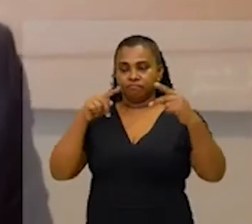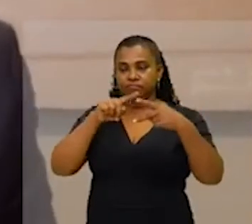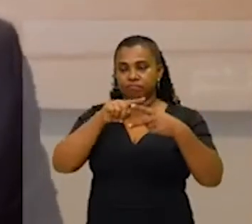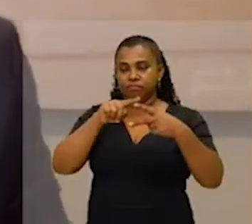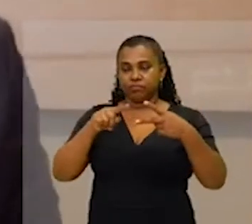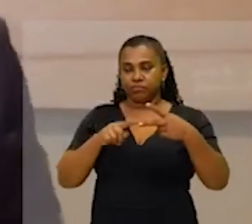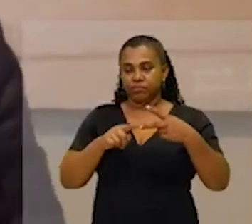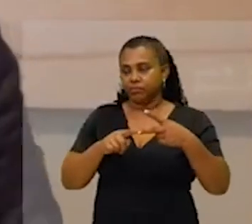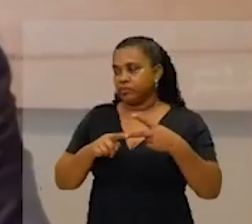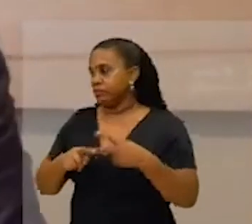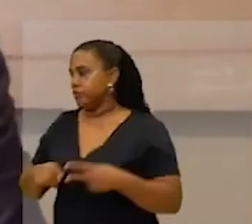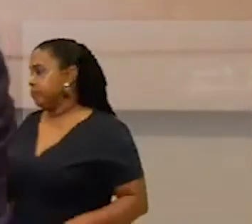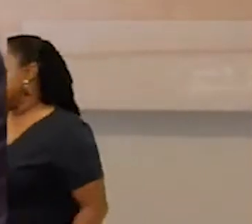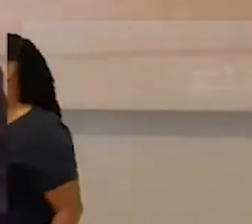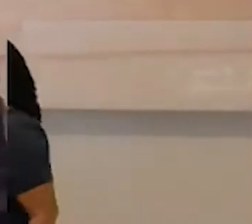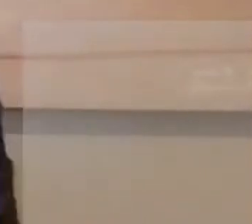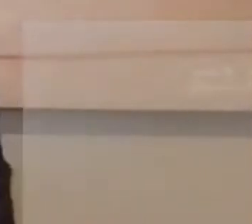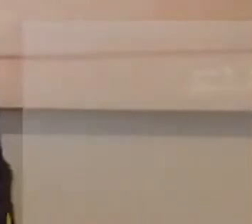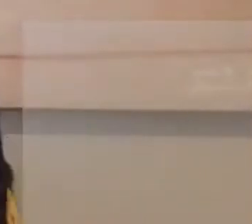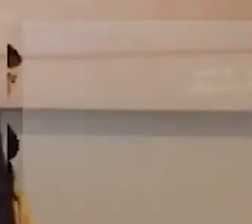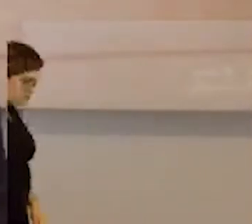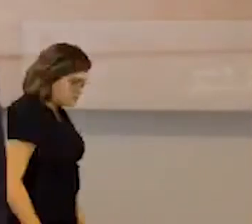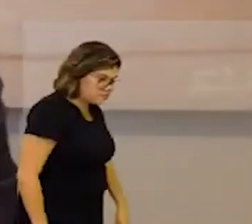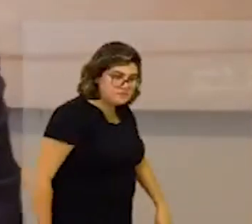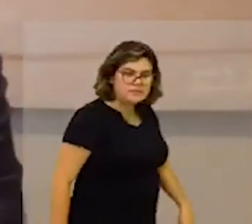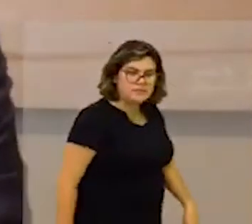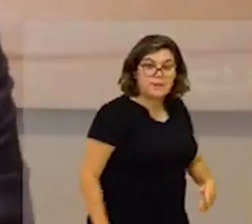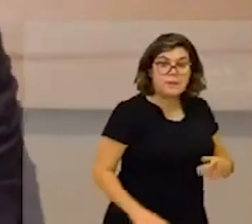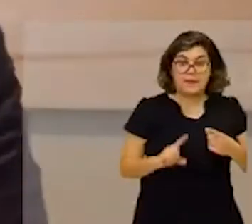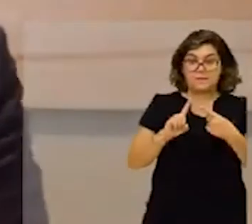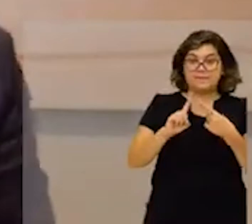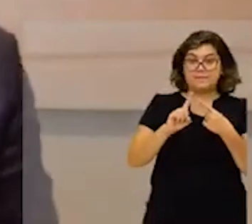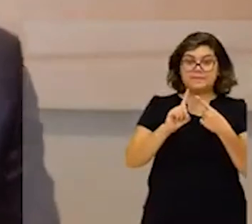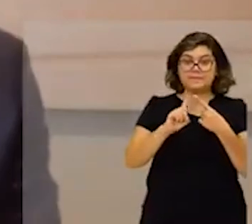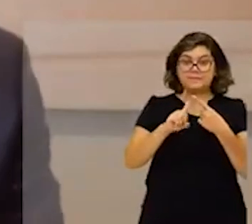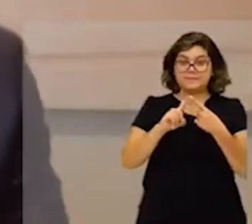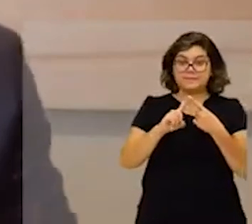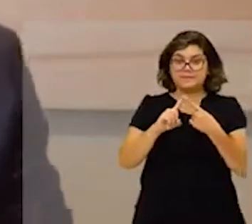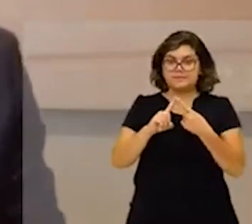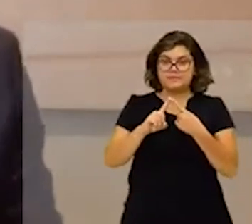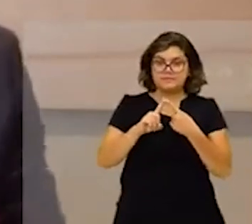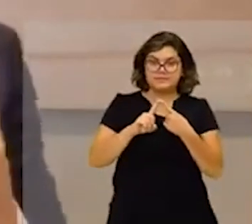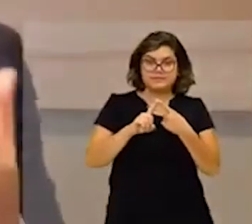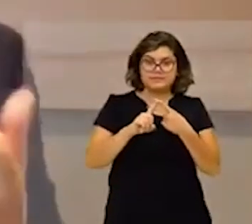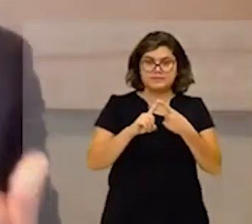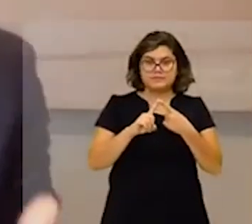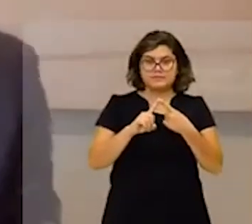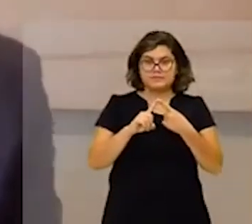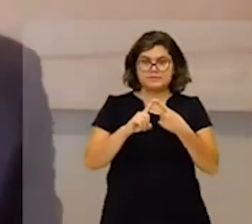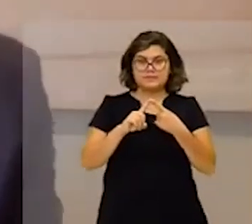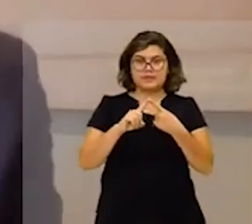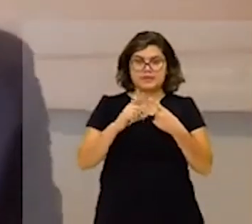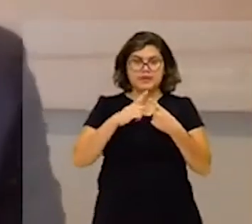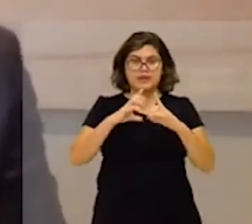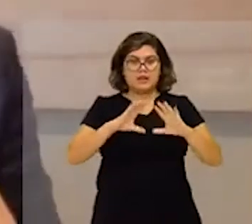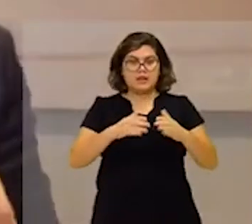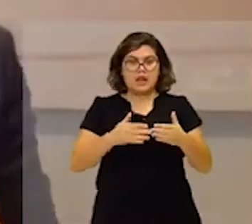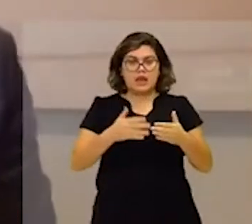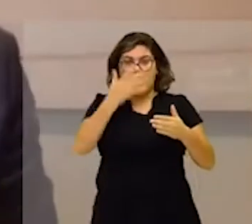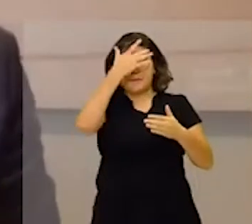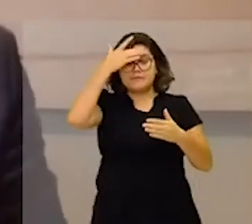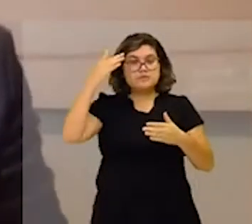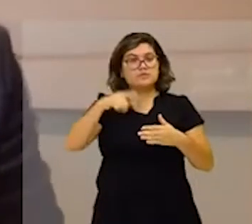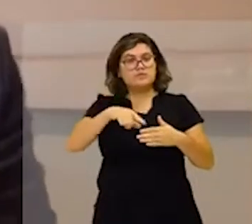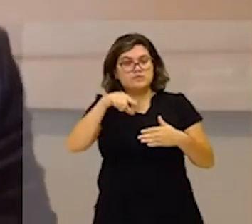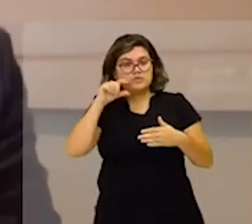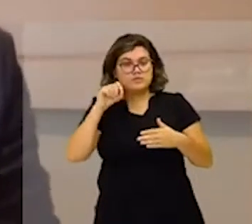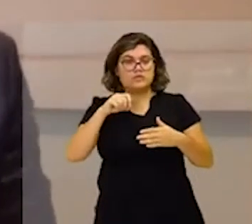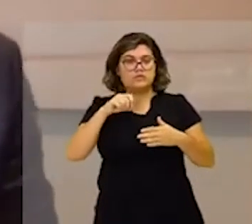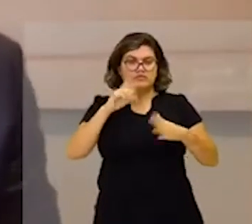coletivas uma é o mandato coletivo quando você tem lá pessoas eleitas e uma vez eleitas ela se